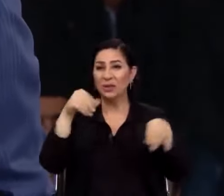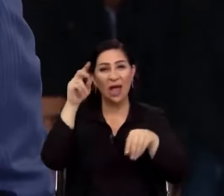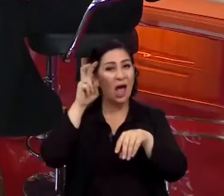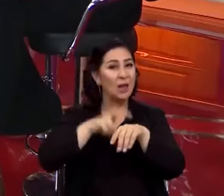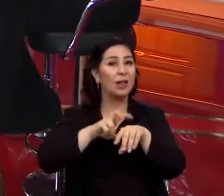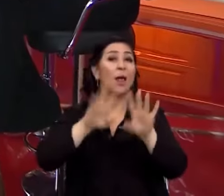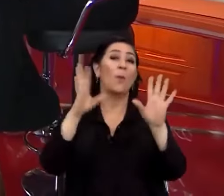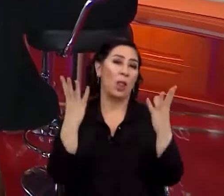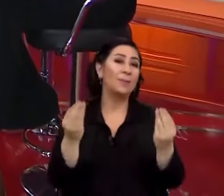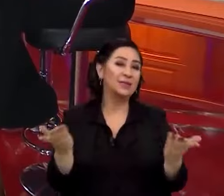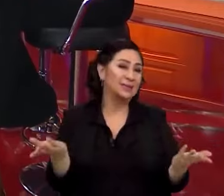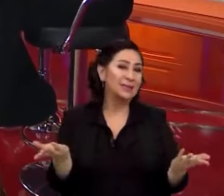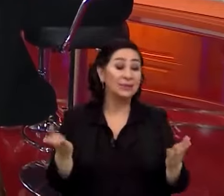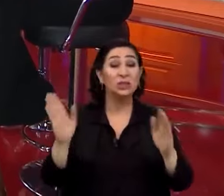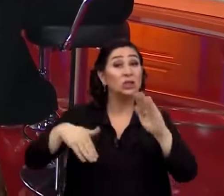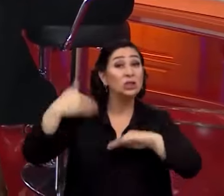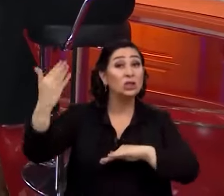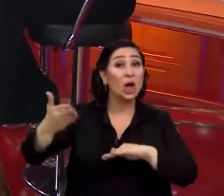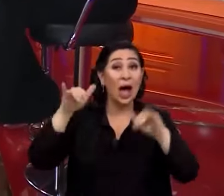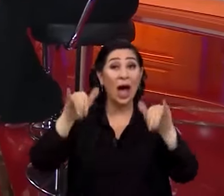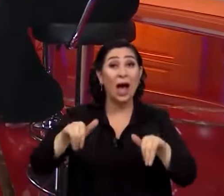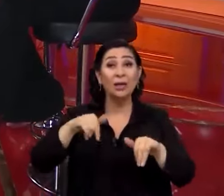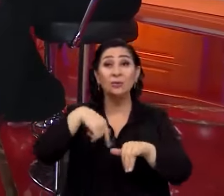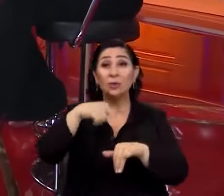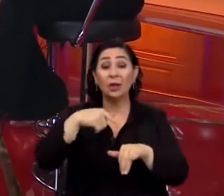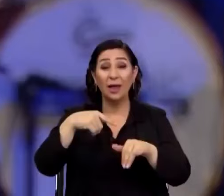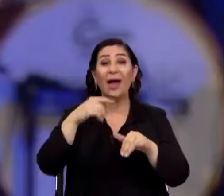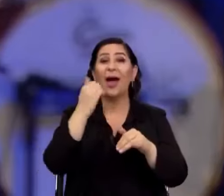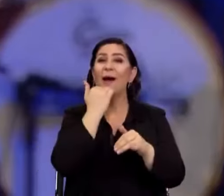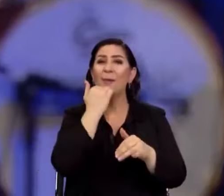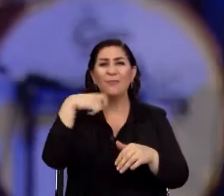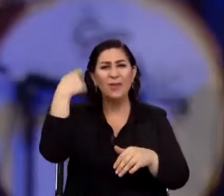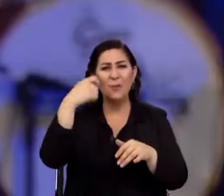olabilirsiniz sonradan aynı uygulama erotik filmlere de gelmiş olabilir fakat